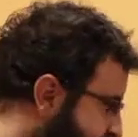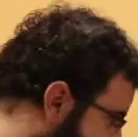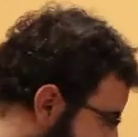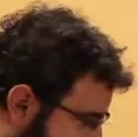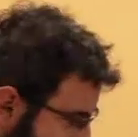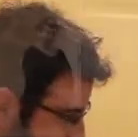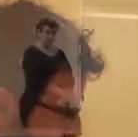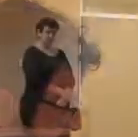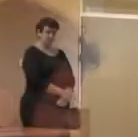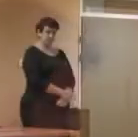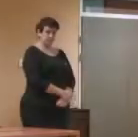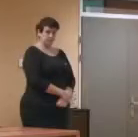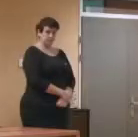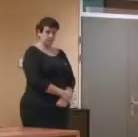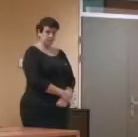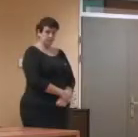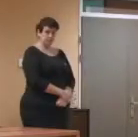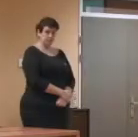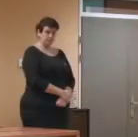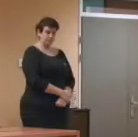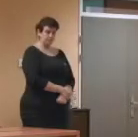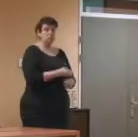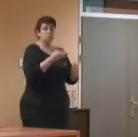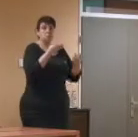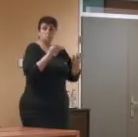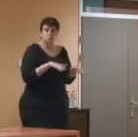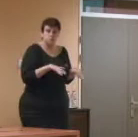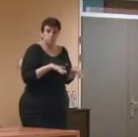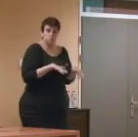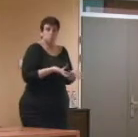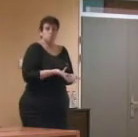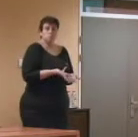Bueno, te esperamos después